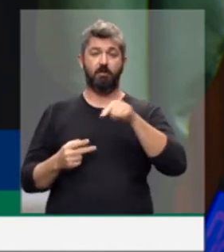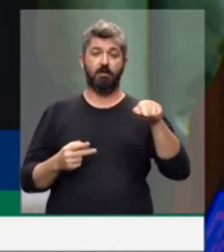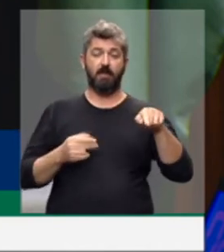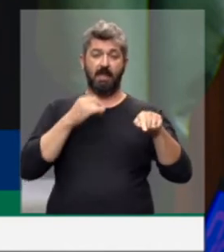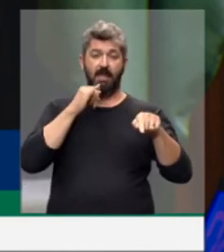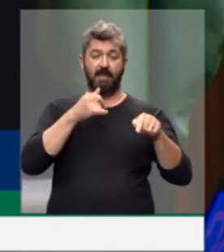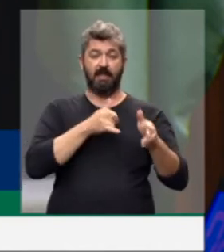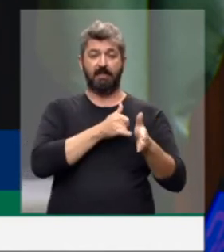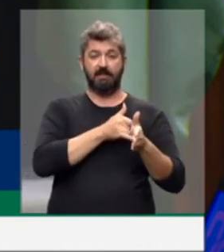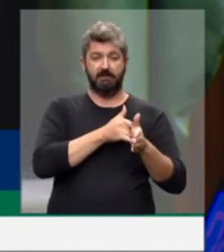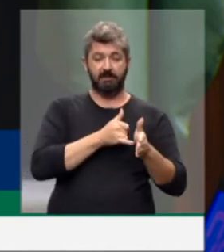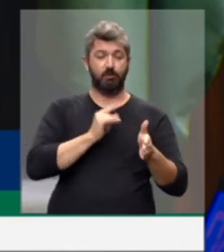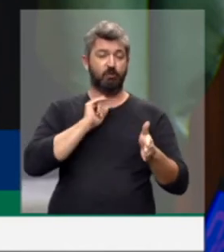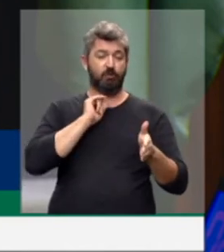NESTE CASO AQUI É UMA MEDIDA PROVISÓRIA QUE FORTALECE